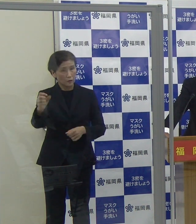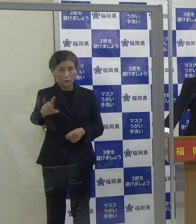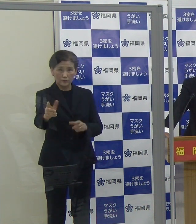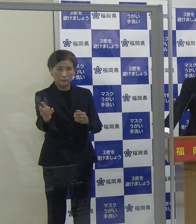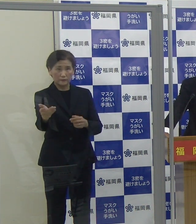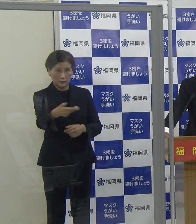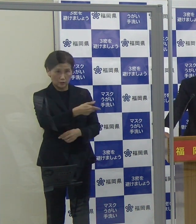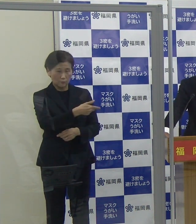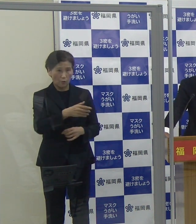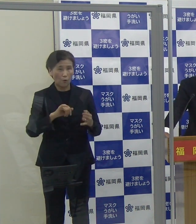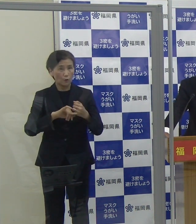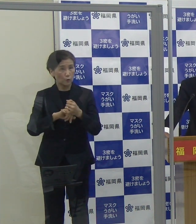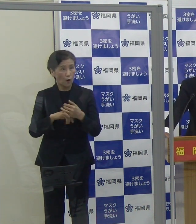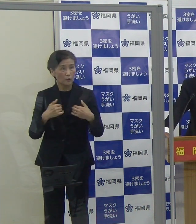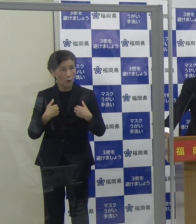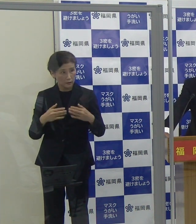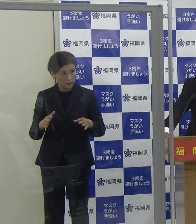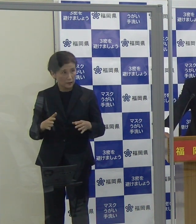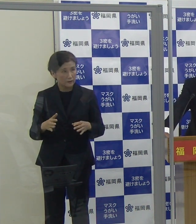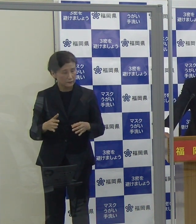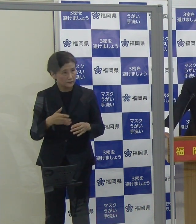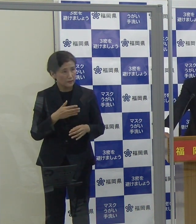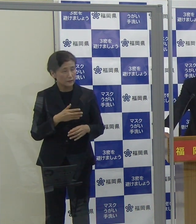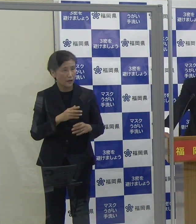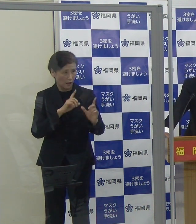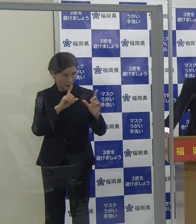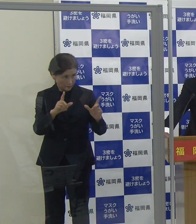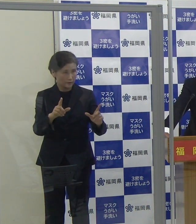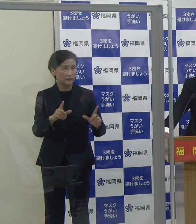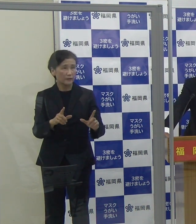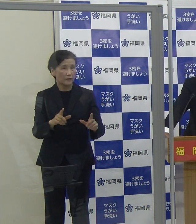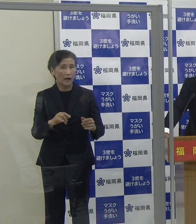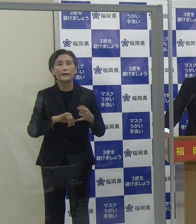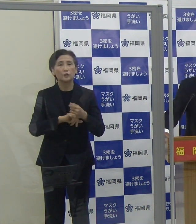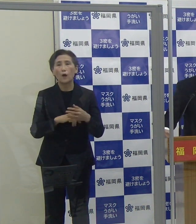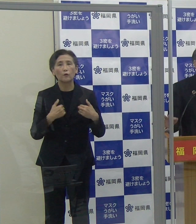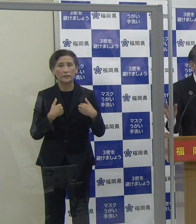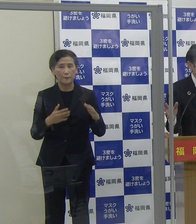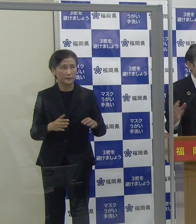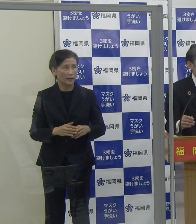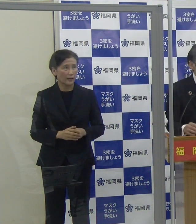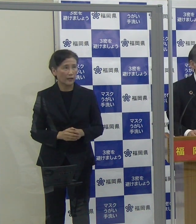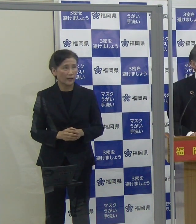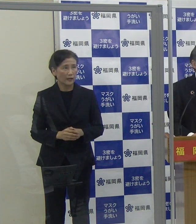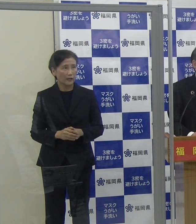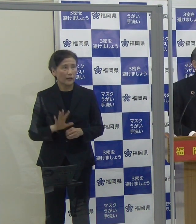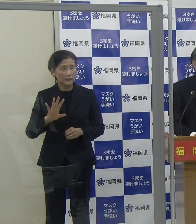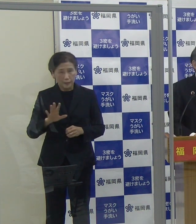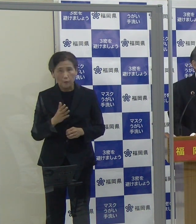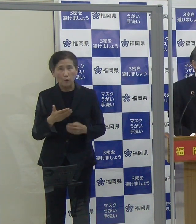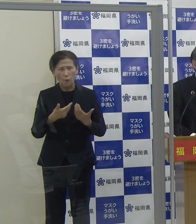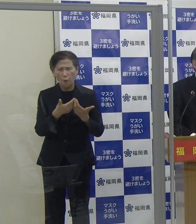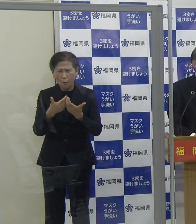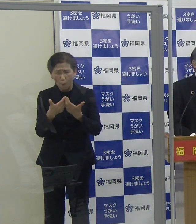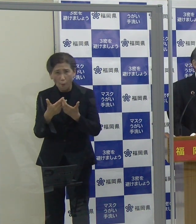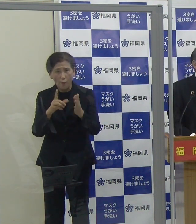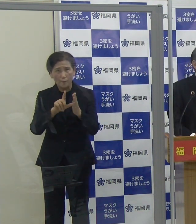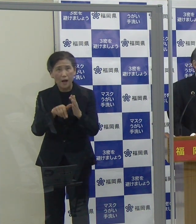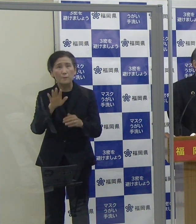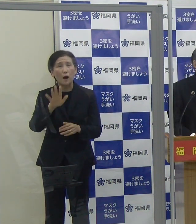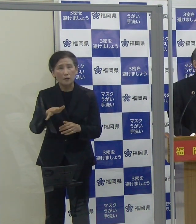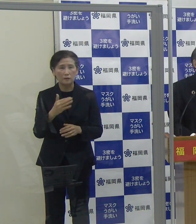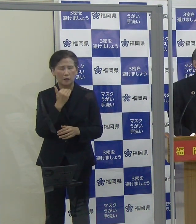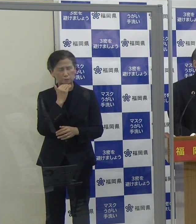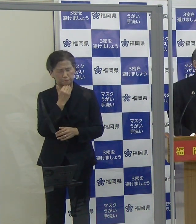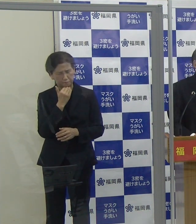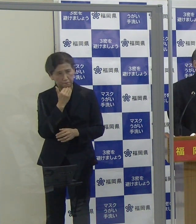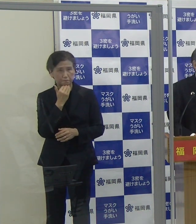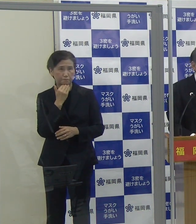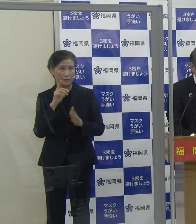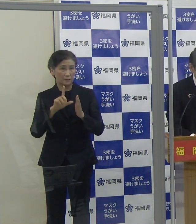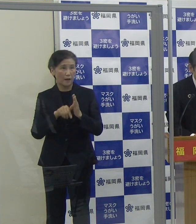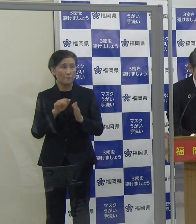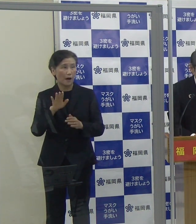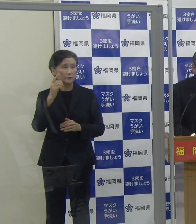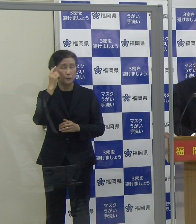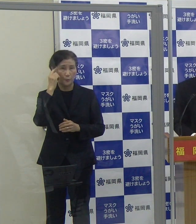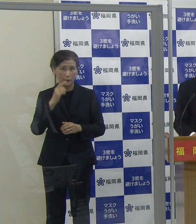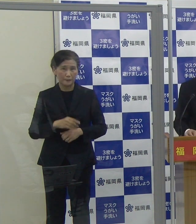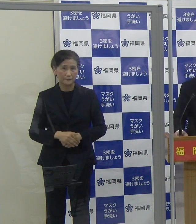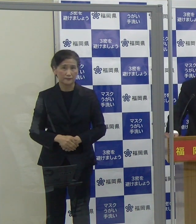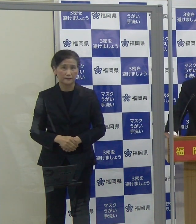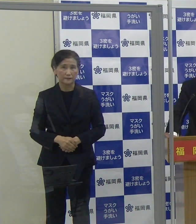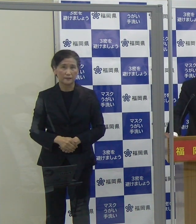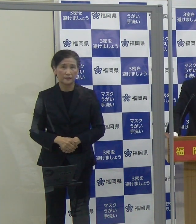（知事）予約は特に要りません。ただ、混雑する場合もありますので、予約なしの場合は、少しお待ちいただく可能性はあると思います。